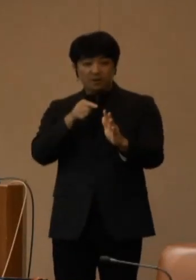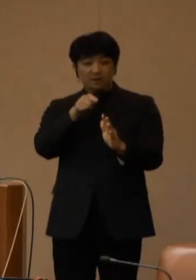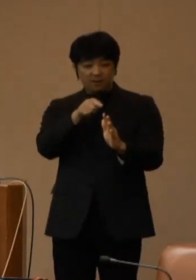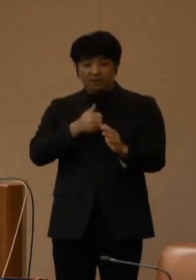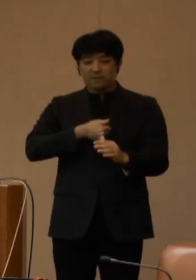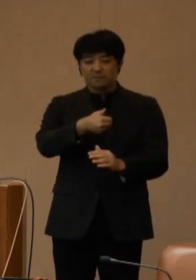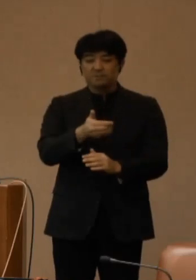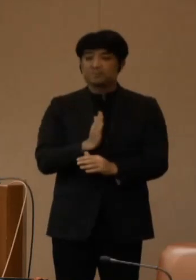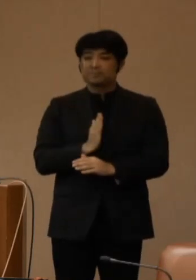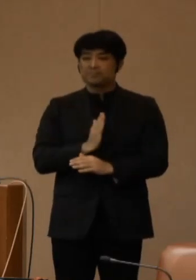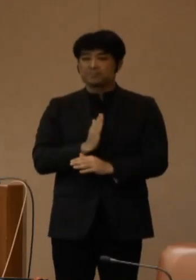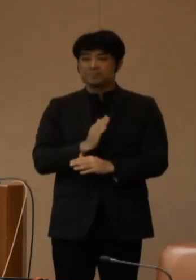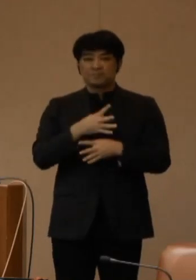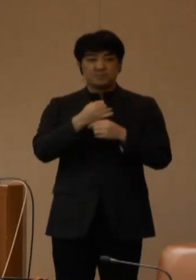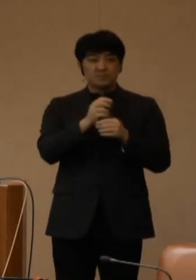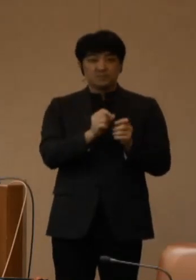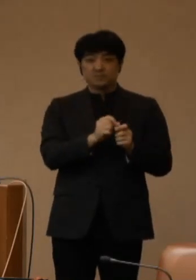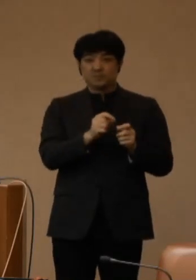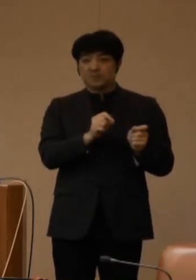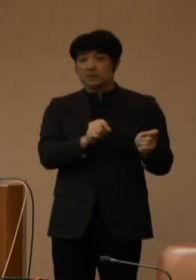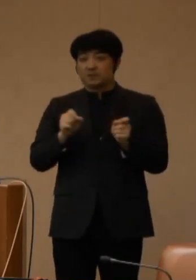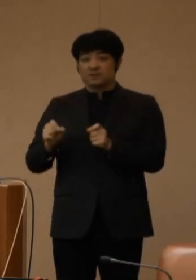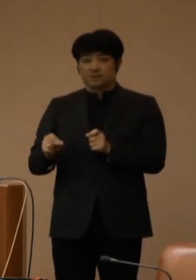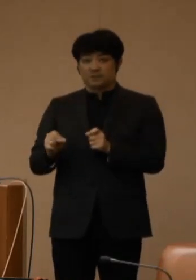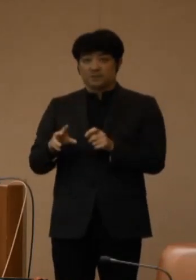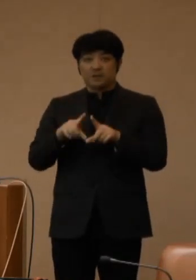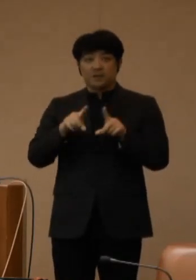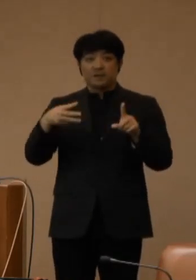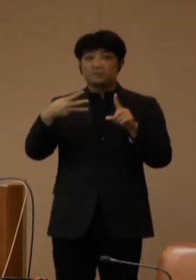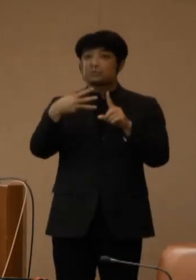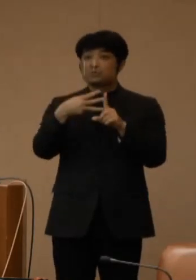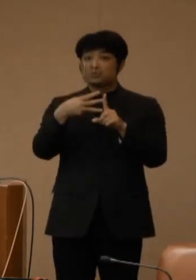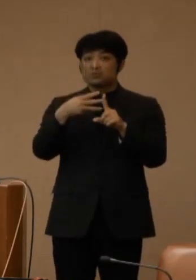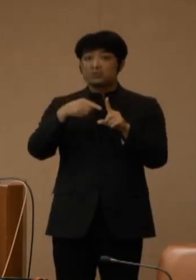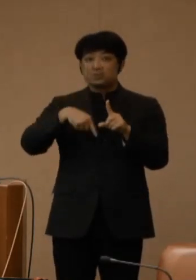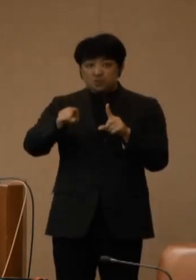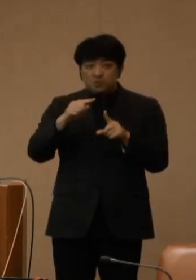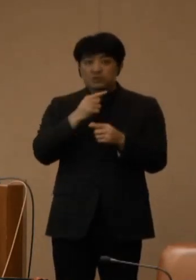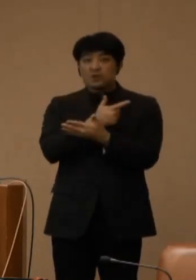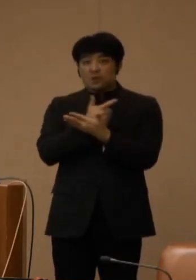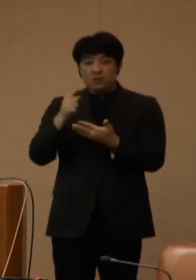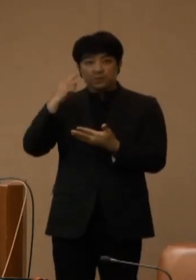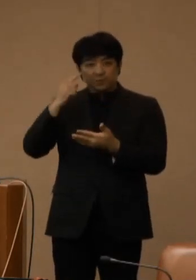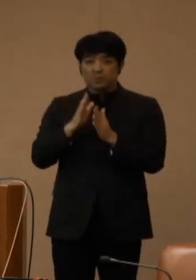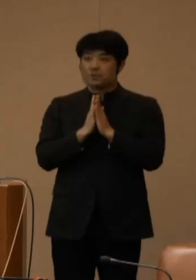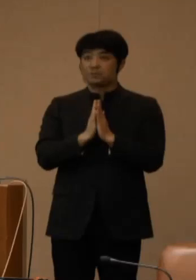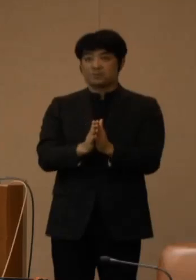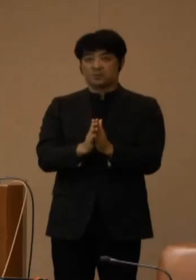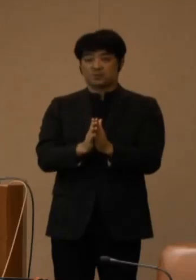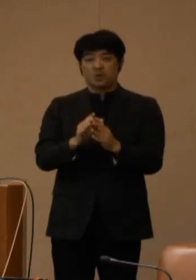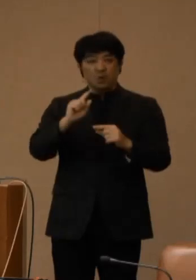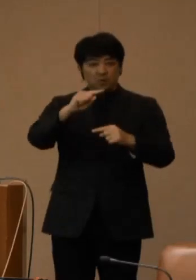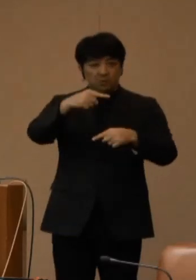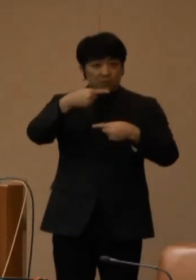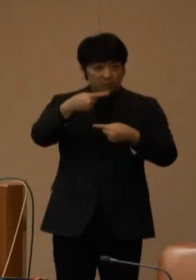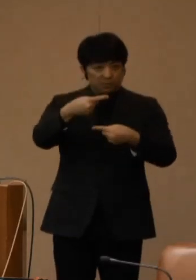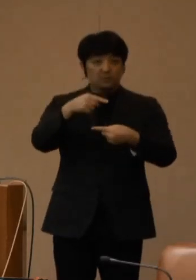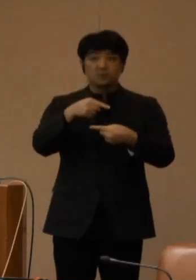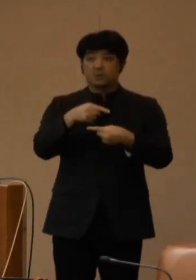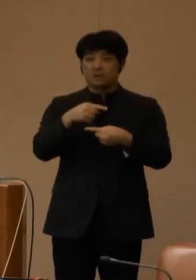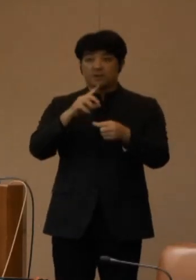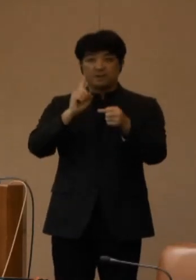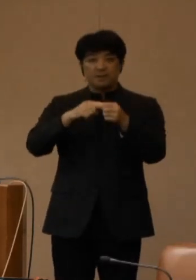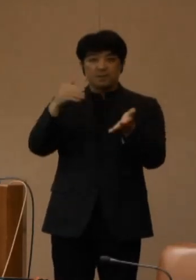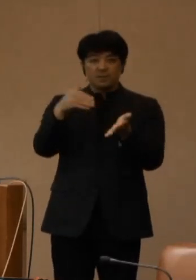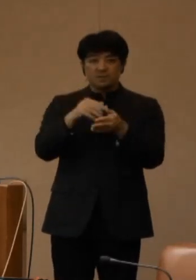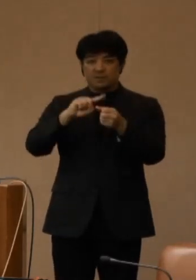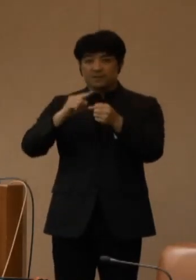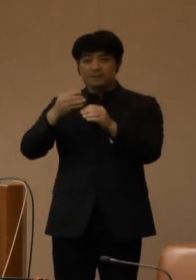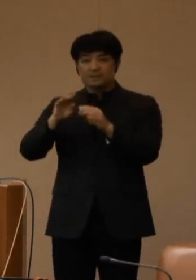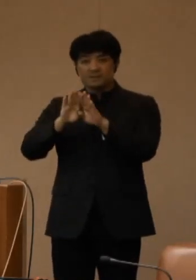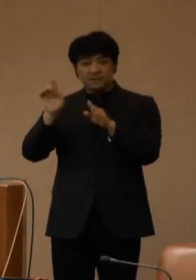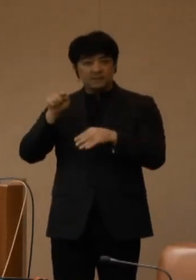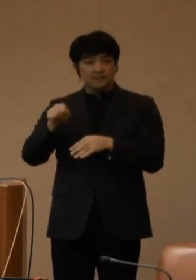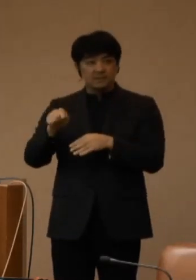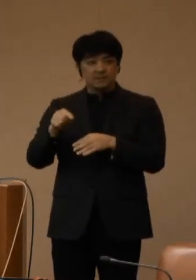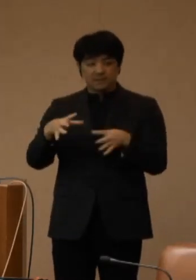休暇をずらして平日参加の検討などをお願いいたします。お正月など年末年始に集まる際は、